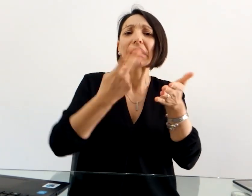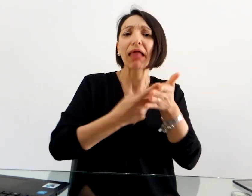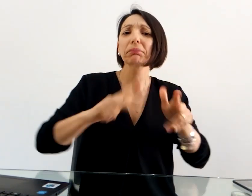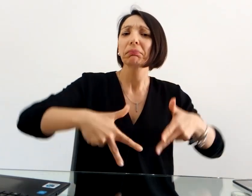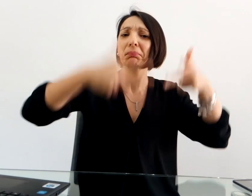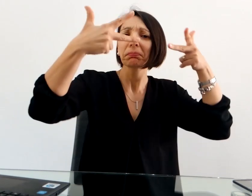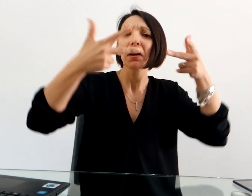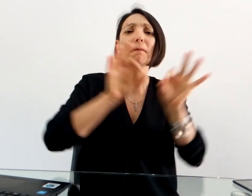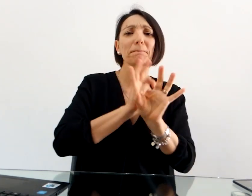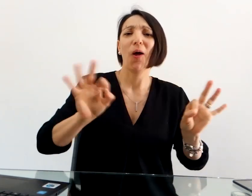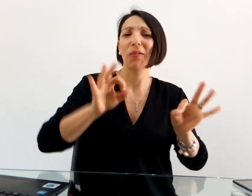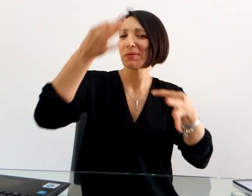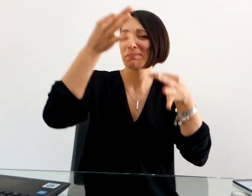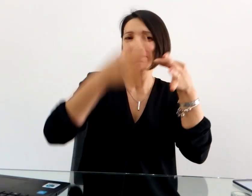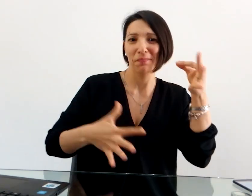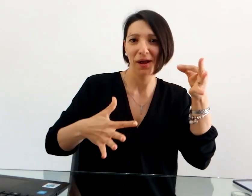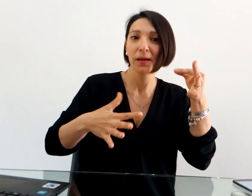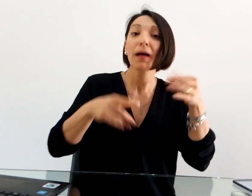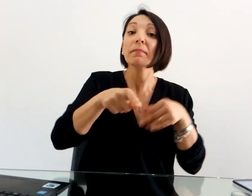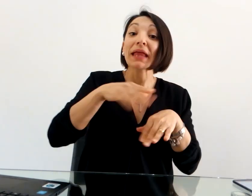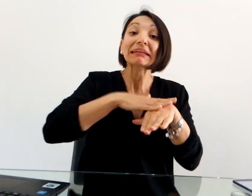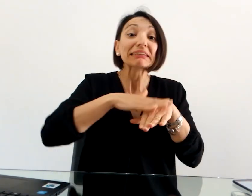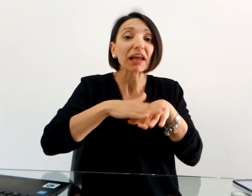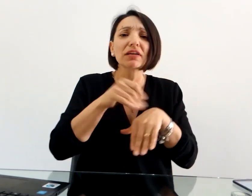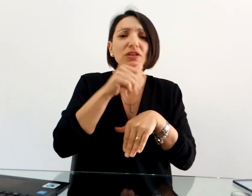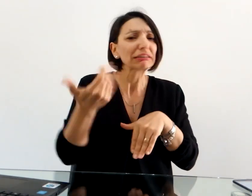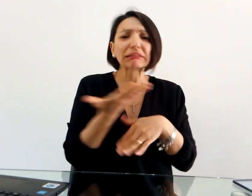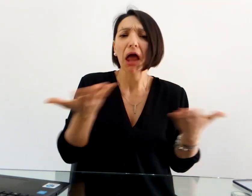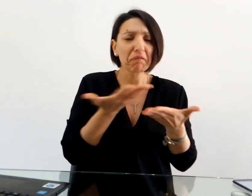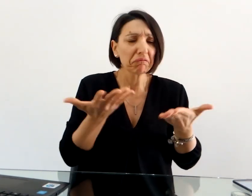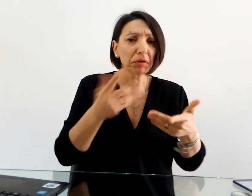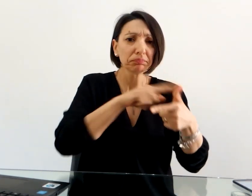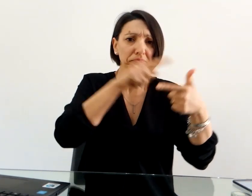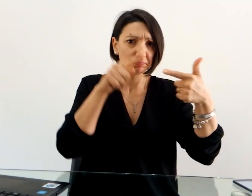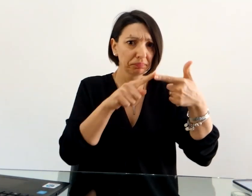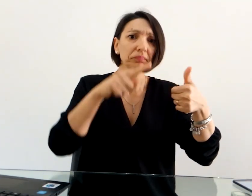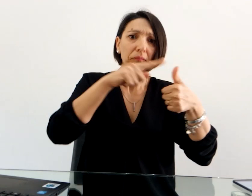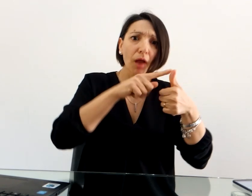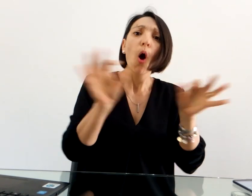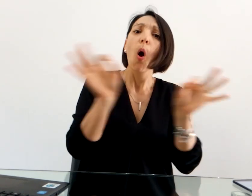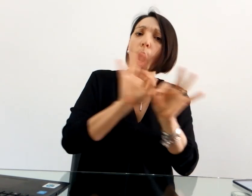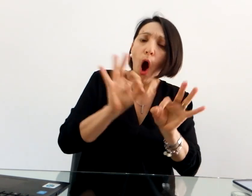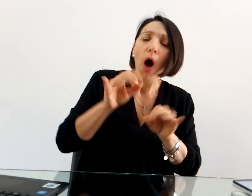Clicchi e l'interprete è sempre pronto e risponde immediatamente! Puoi usare questo servizio